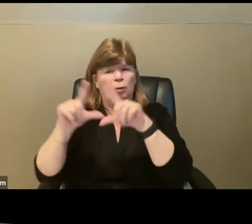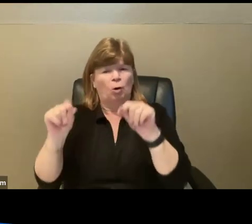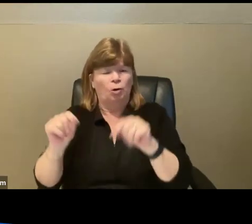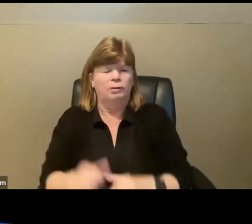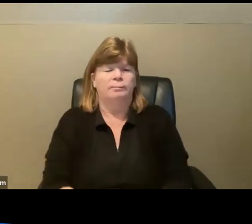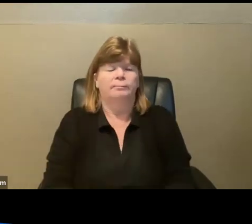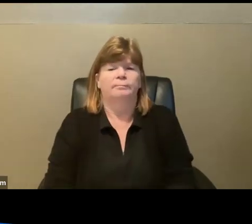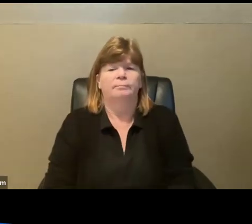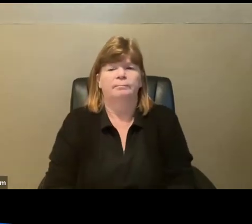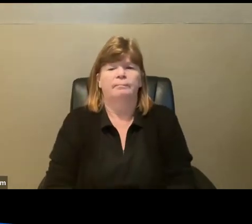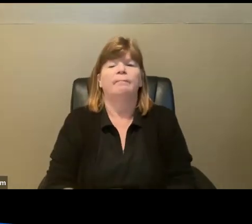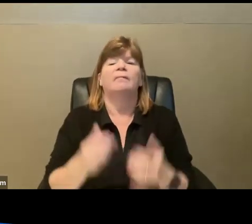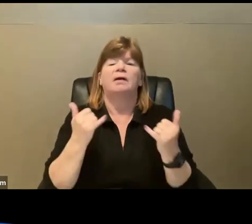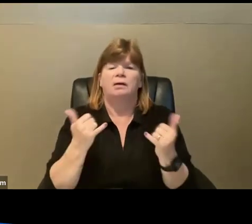Ahora, has hecho muchos tratamientos para esto.